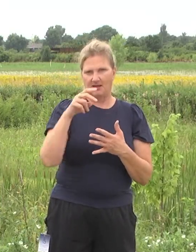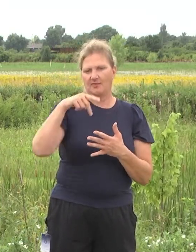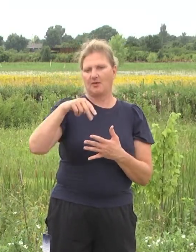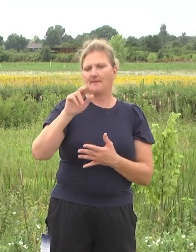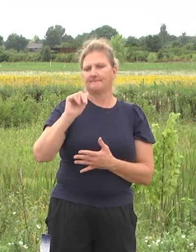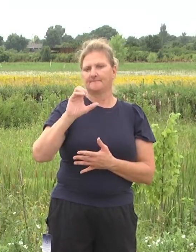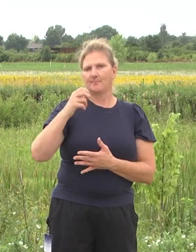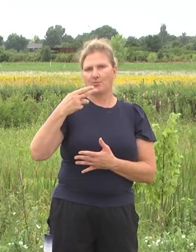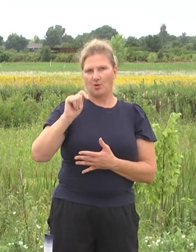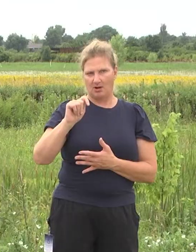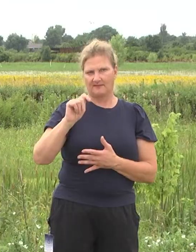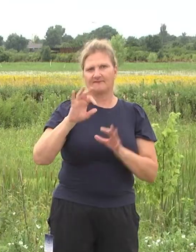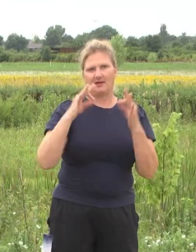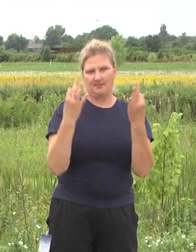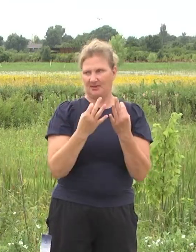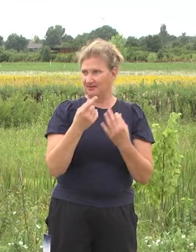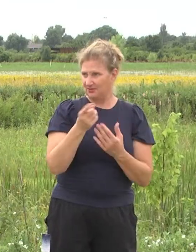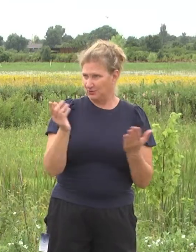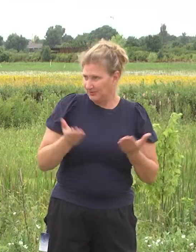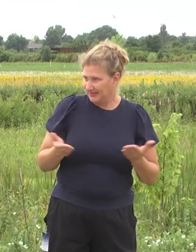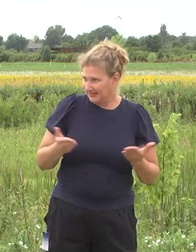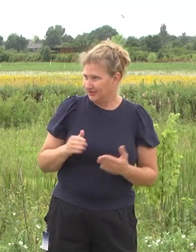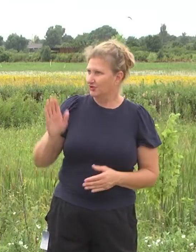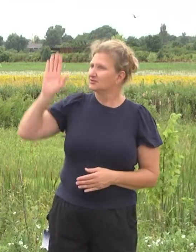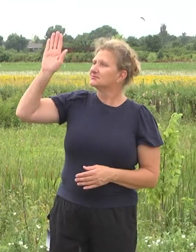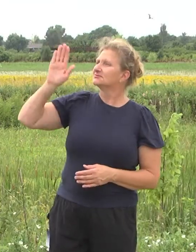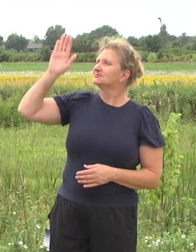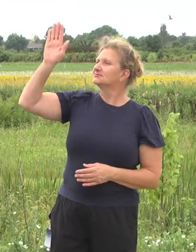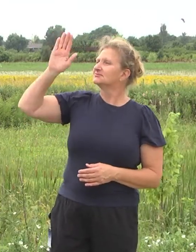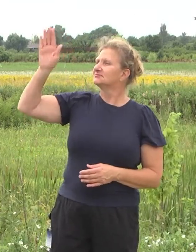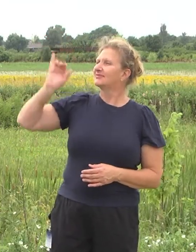a la familia Brock, creo que están aquí. ¿Podrían levantar la mano o al menos señalar